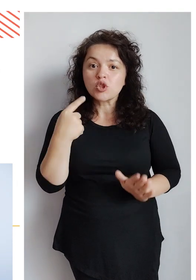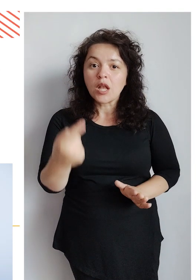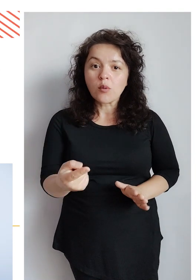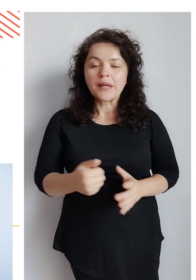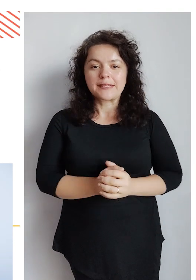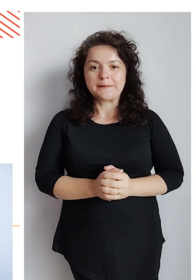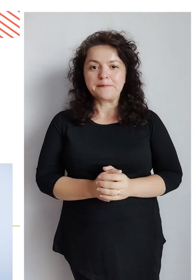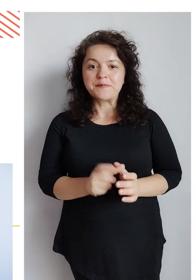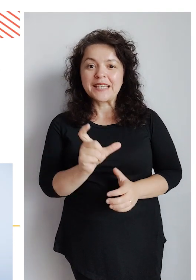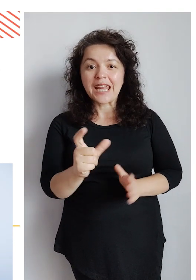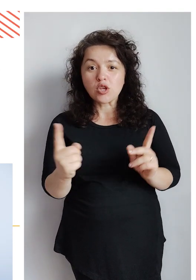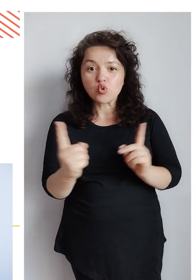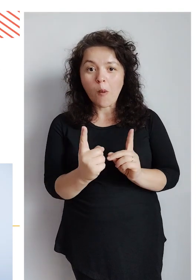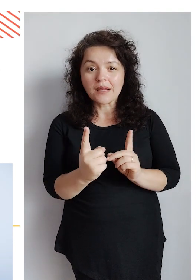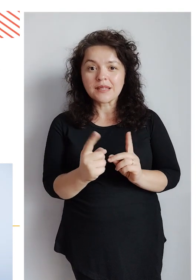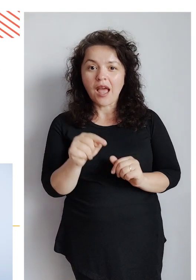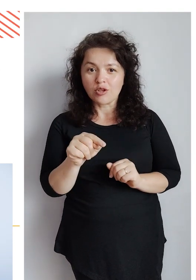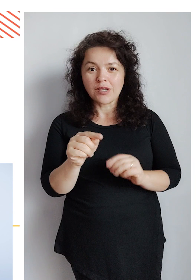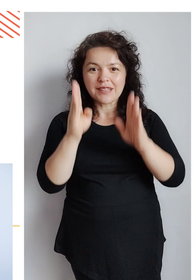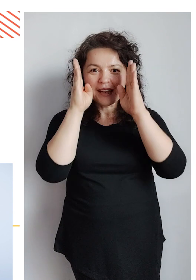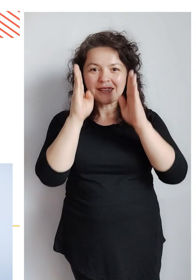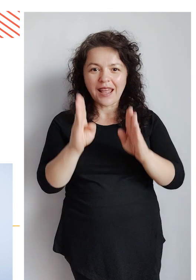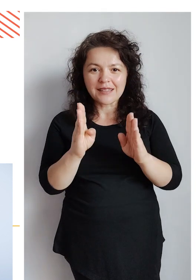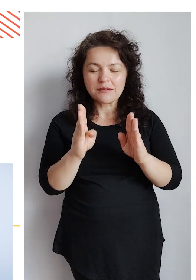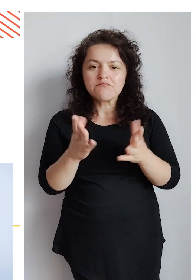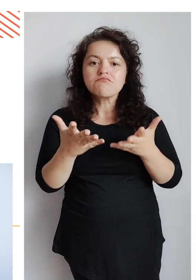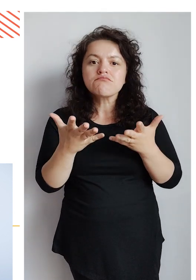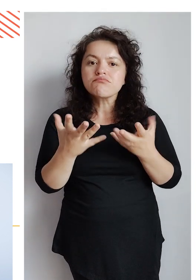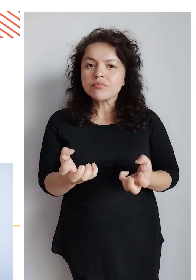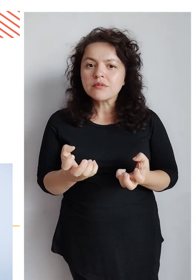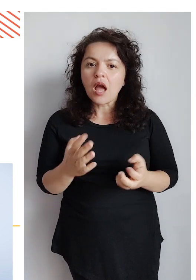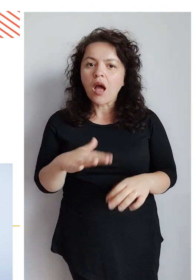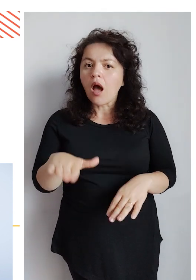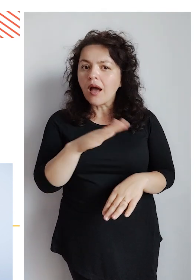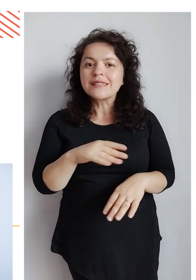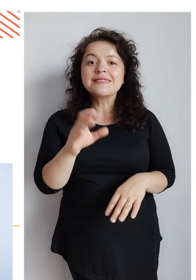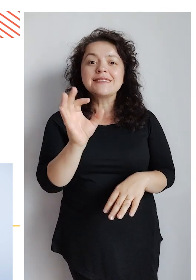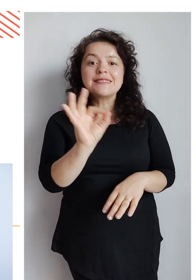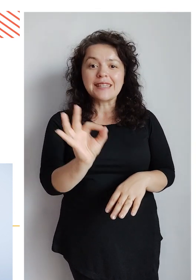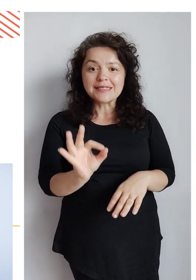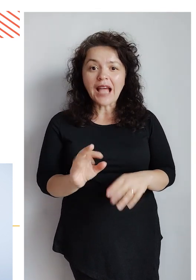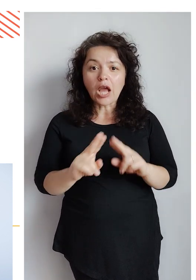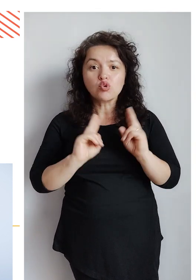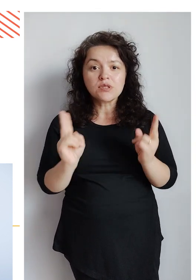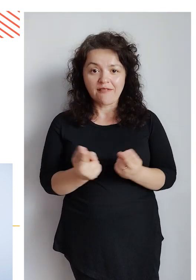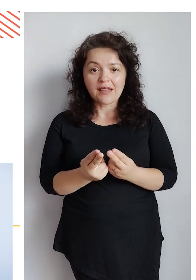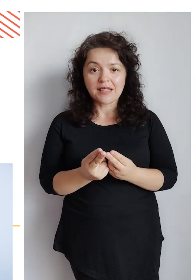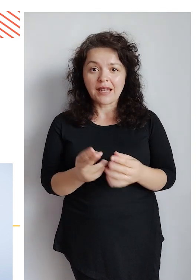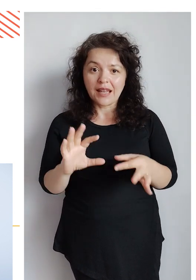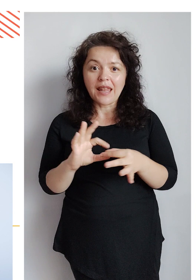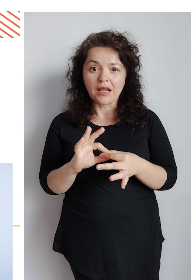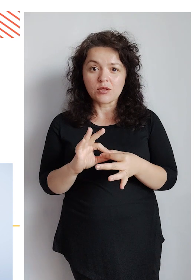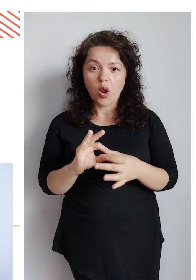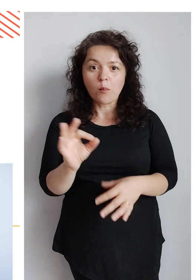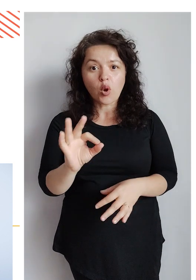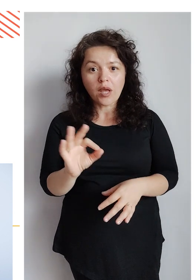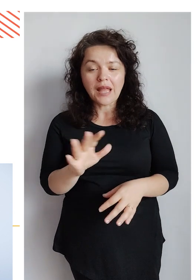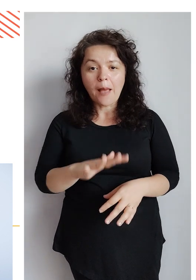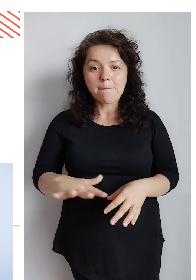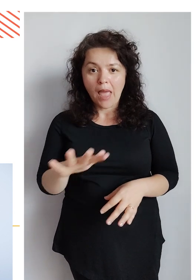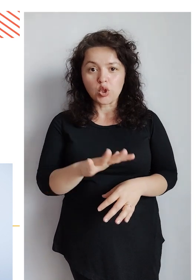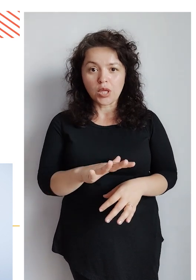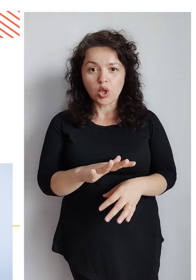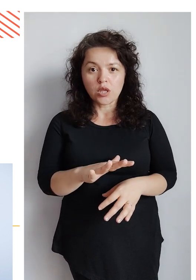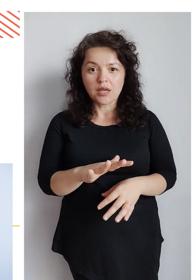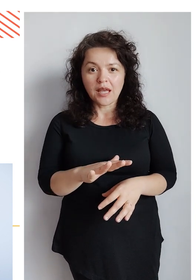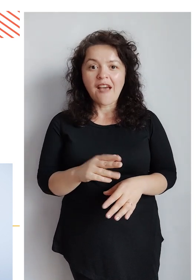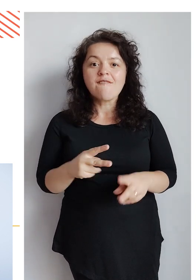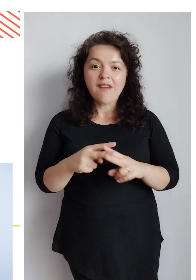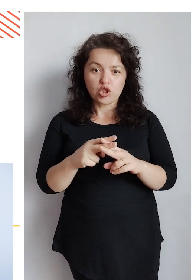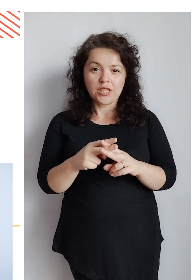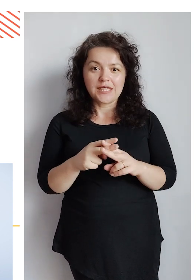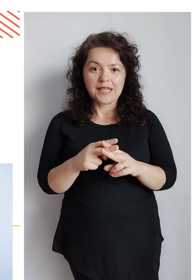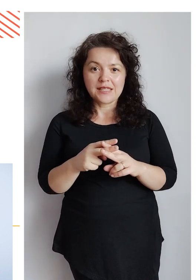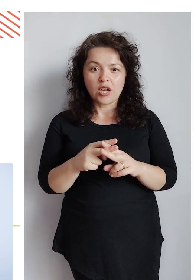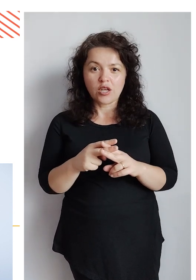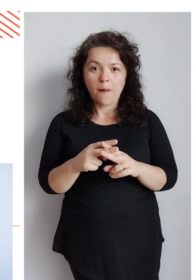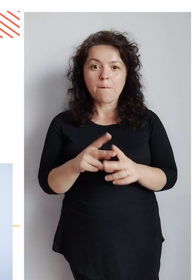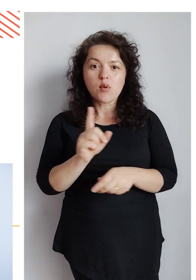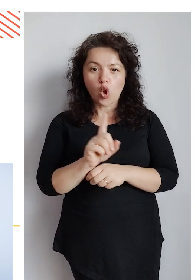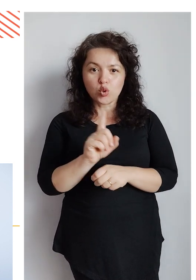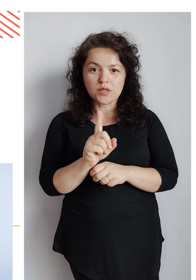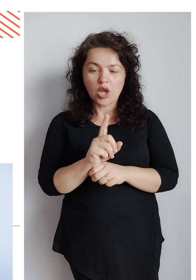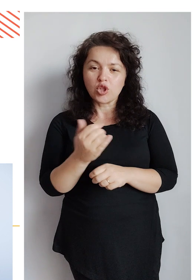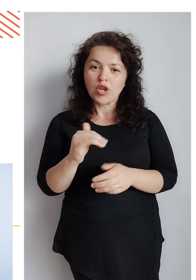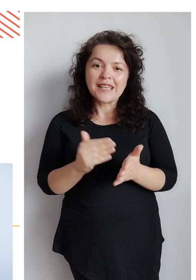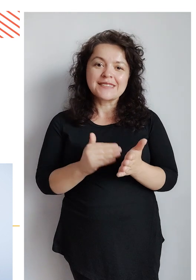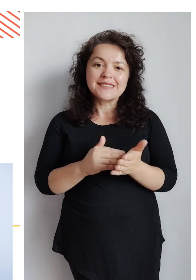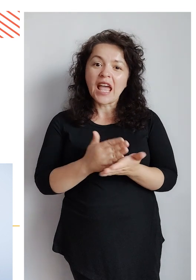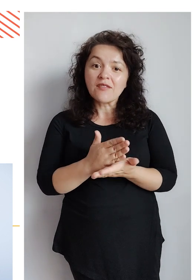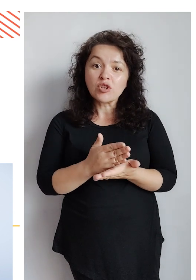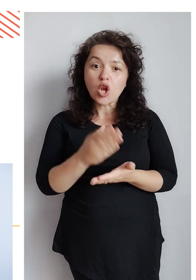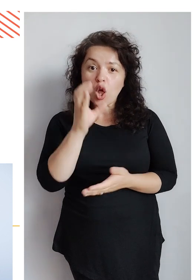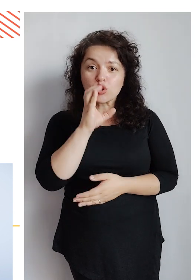Rezumat, această lecție s-a concentrat asupra designului universal în legătură cu proiectarea mediilor, facilităților, produselor și servicilor turistice